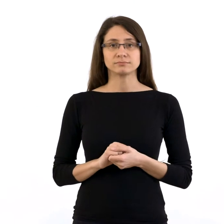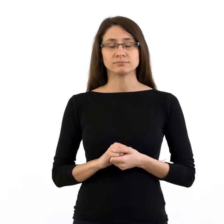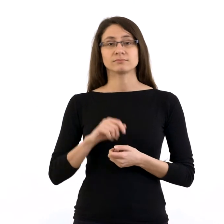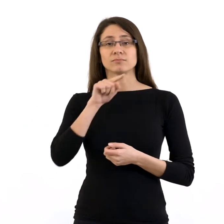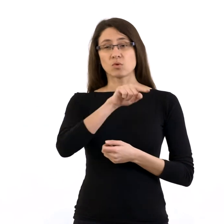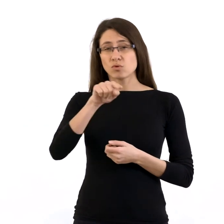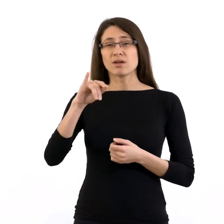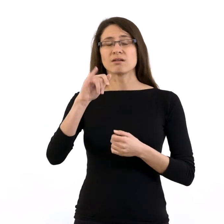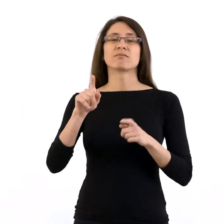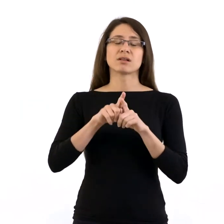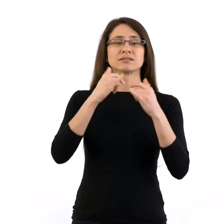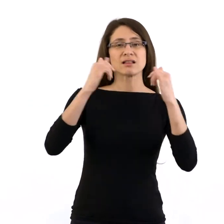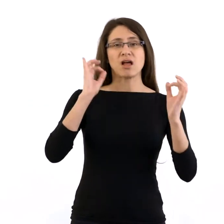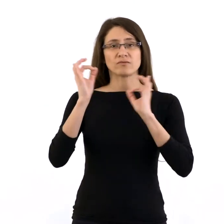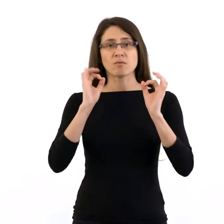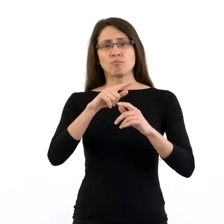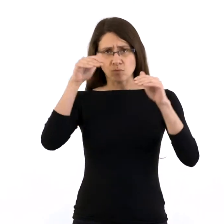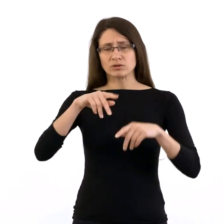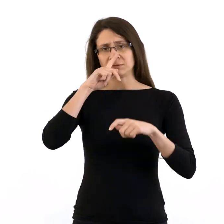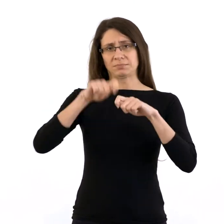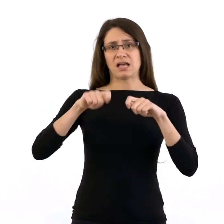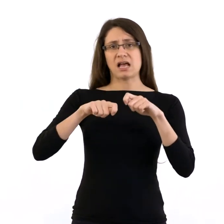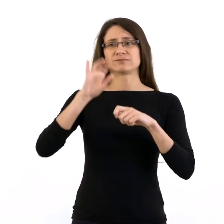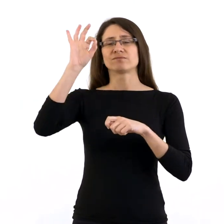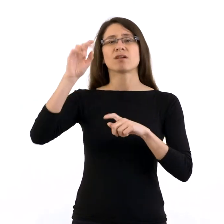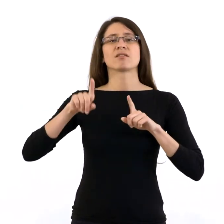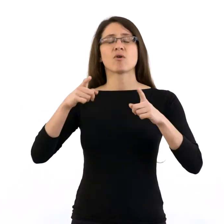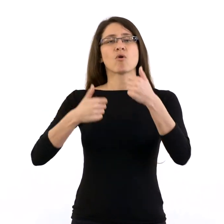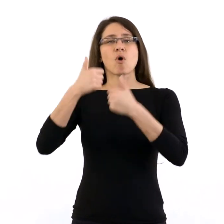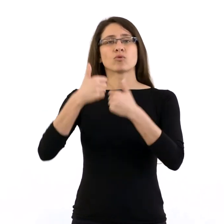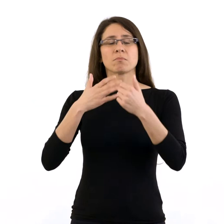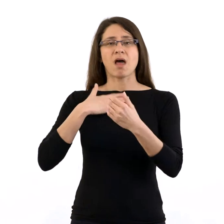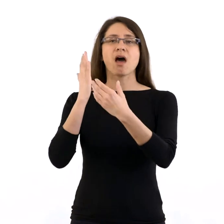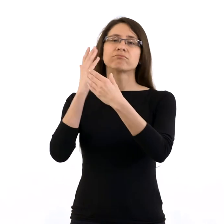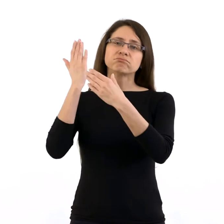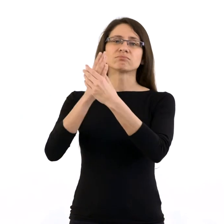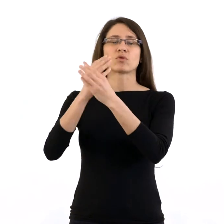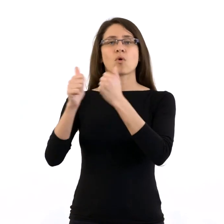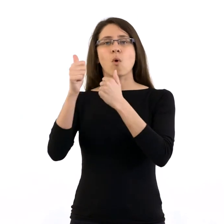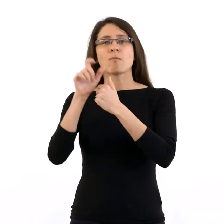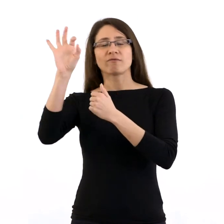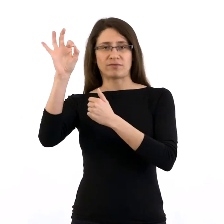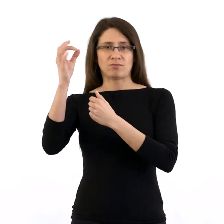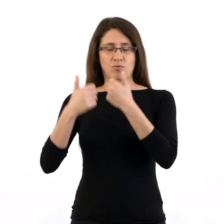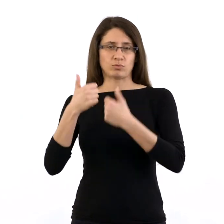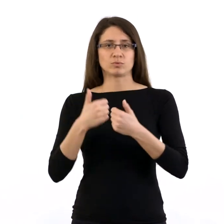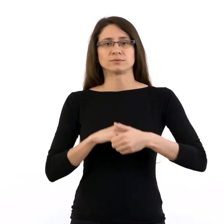Tę i inne informacje znajdziemy w dokumentacji konkursowej.